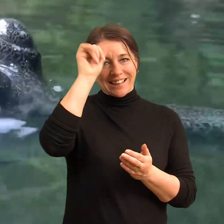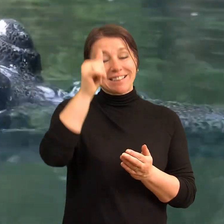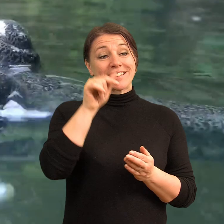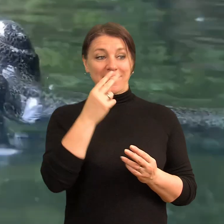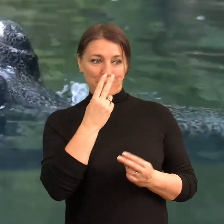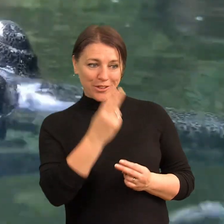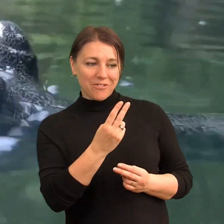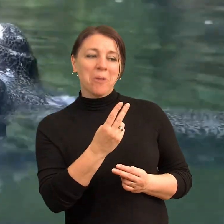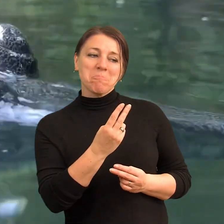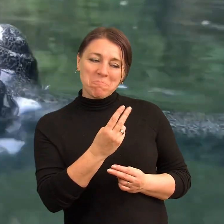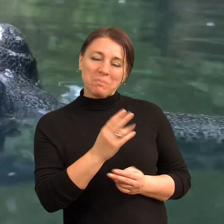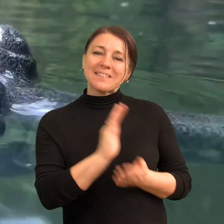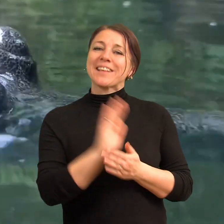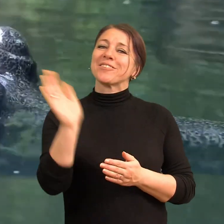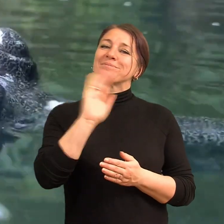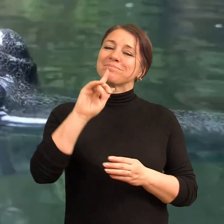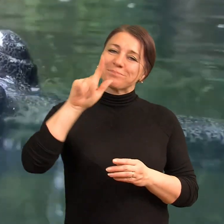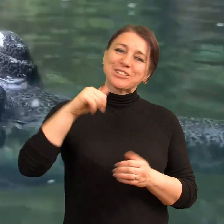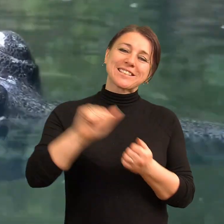a těším se na viděnou u další prohlídky.